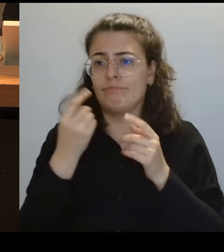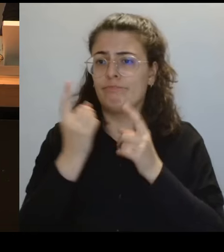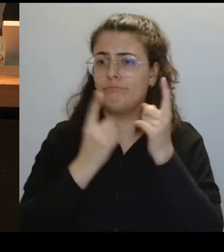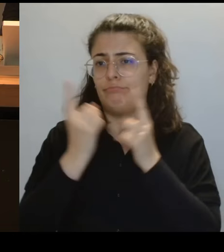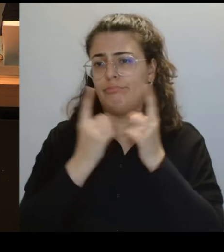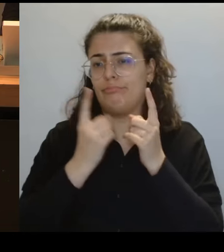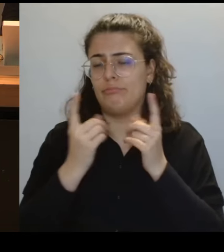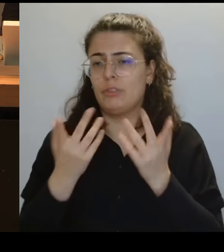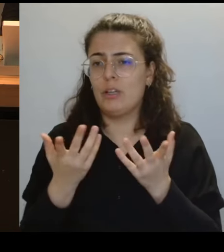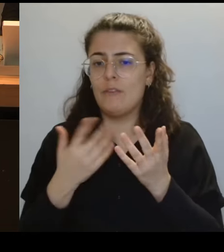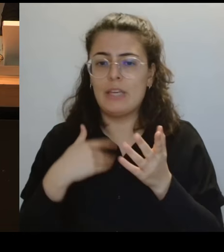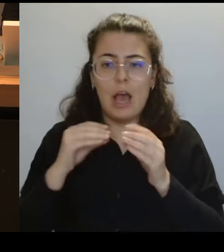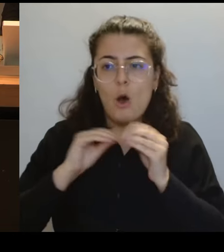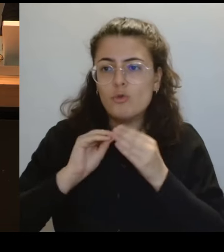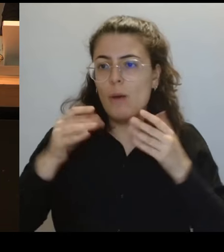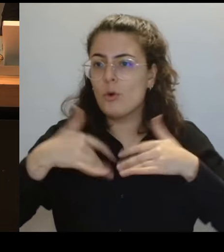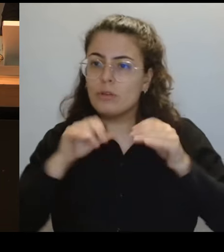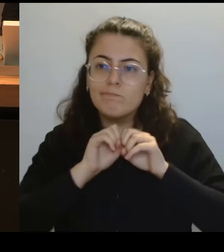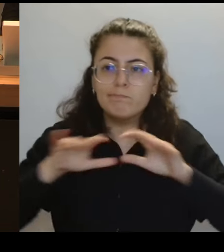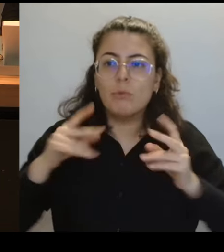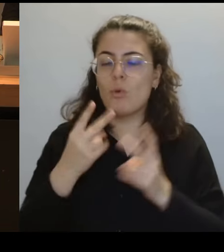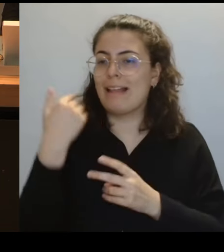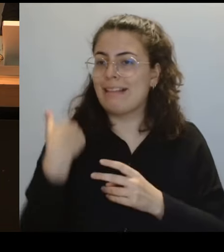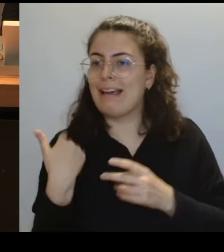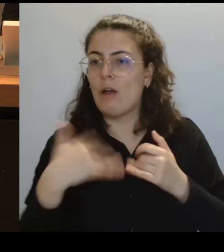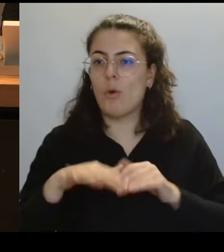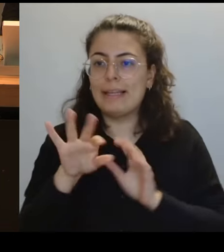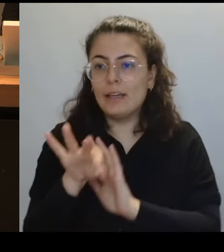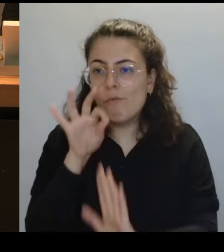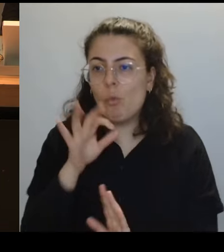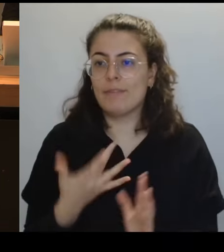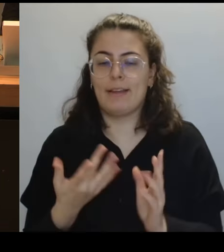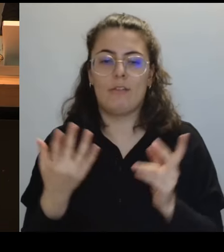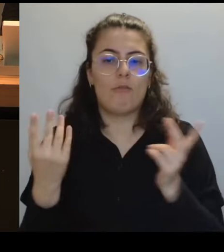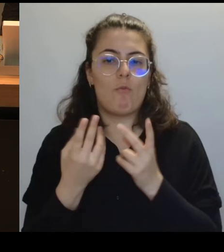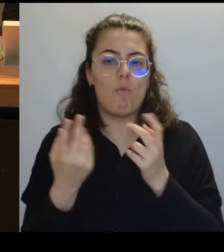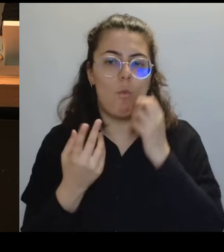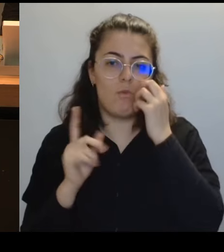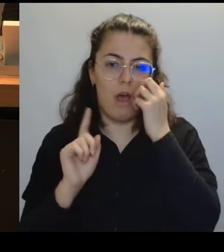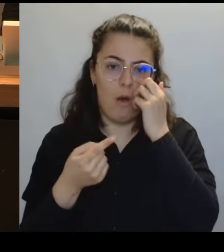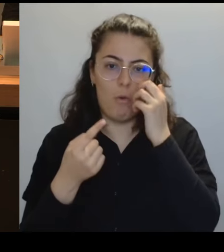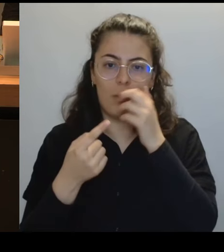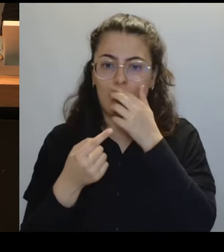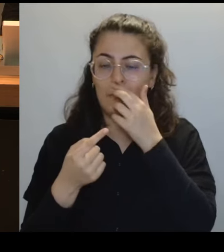noch nicht gefunden wurde und dass das zur Verfügung gestellte Geld in diesem Jahr nicht in Gänze abfließen kann.